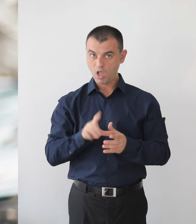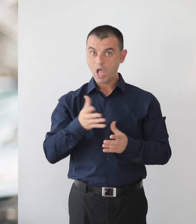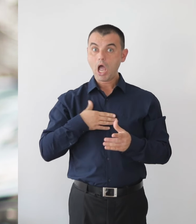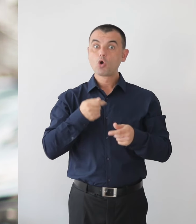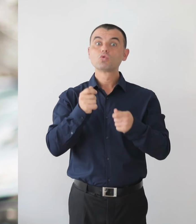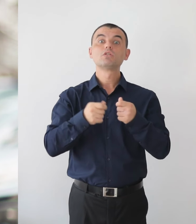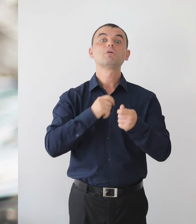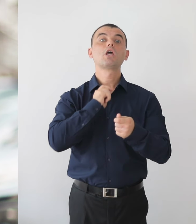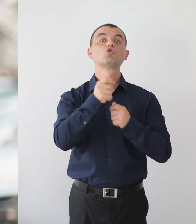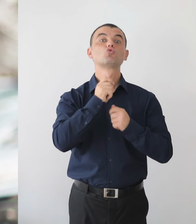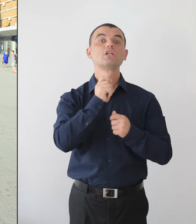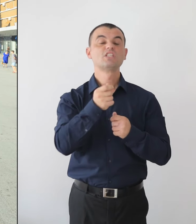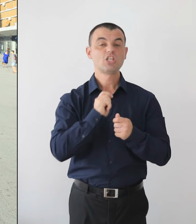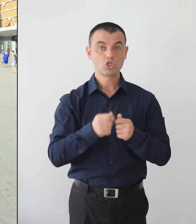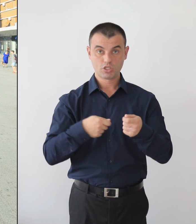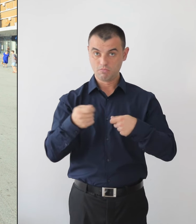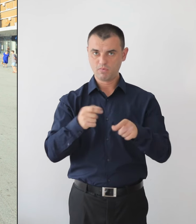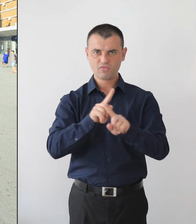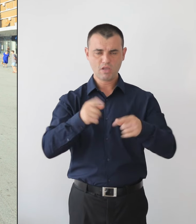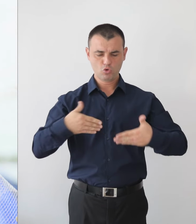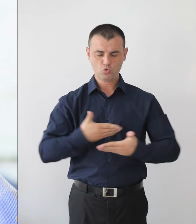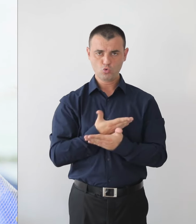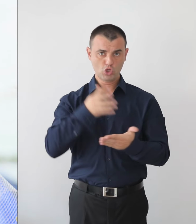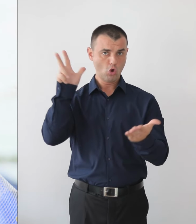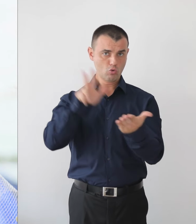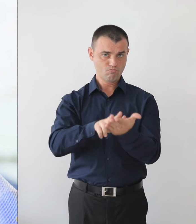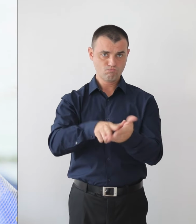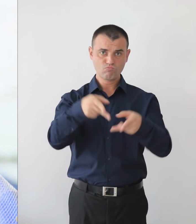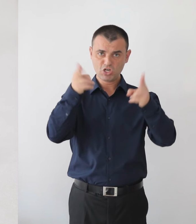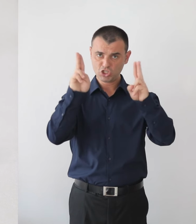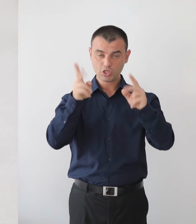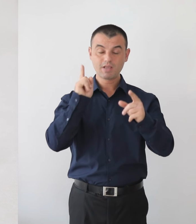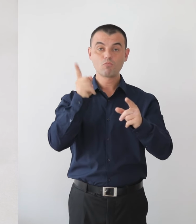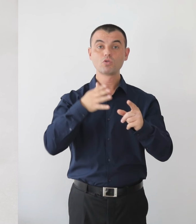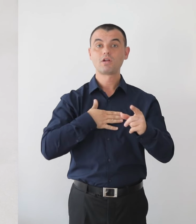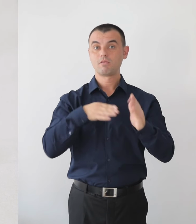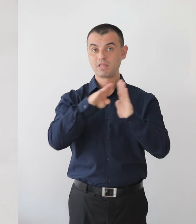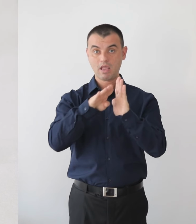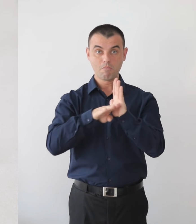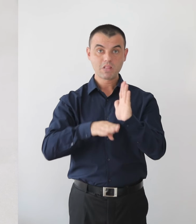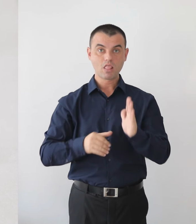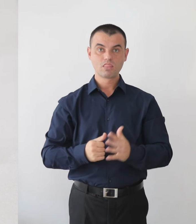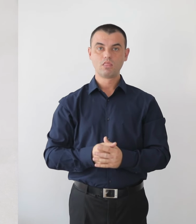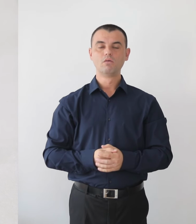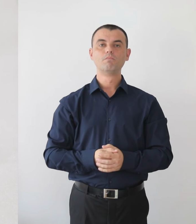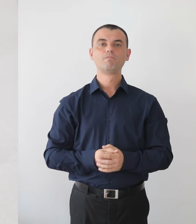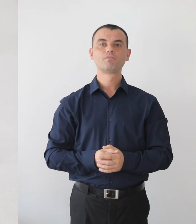Ако снимате едиториал, не се нуждаете от разрешение. Нужно е просто да си направите план какво ще снимате.